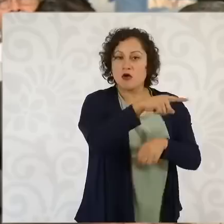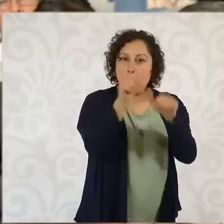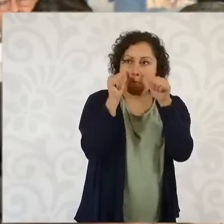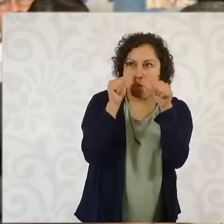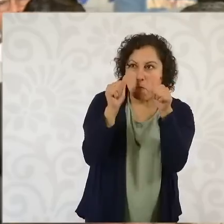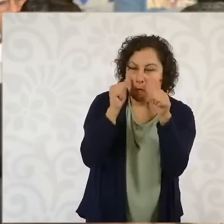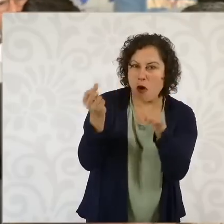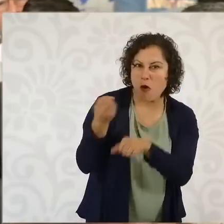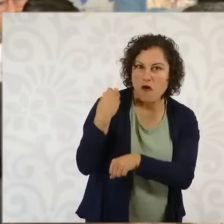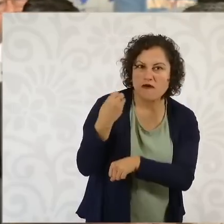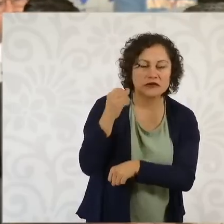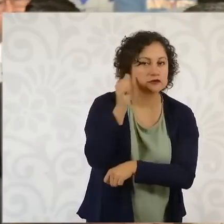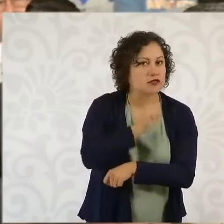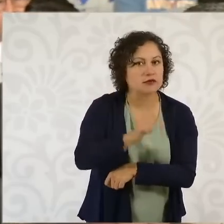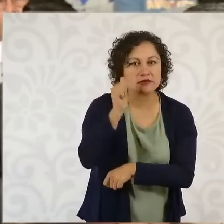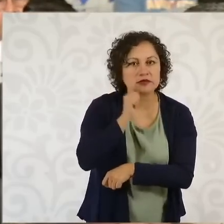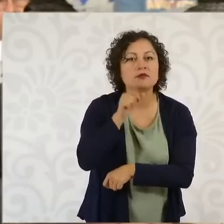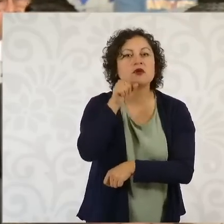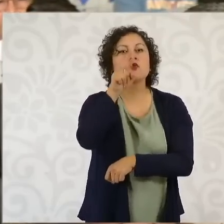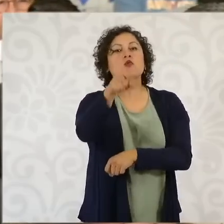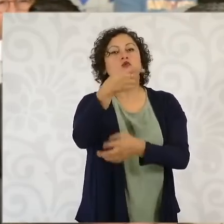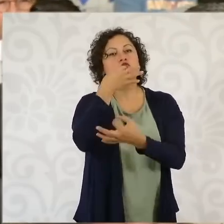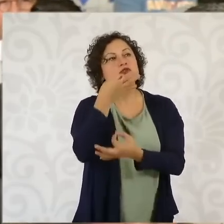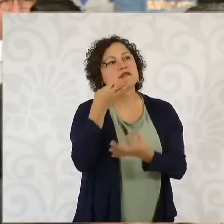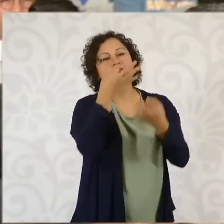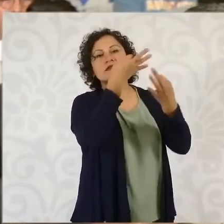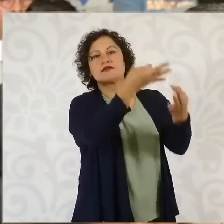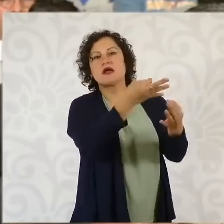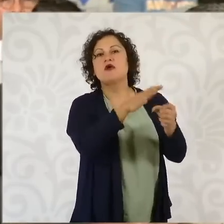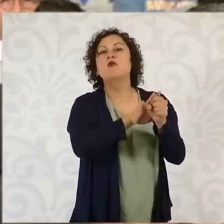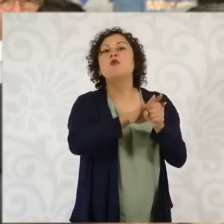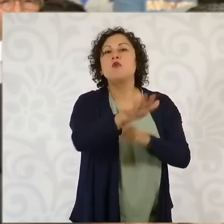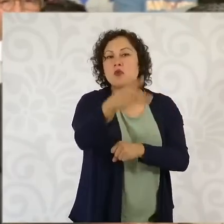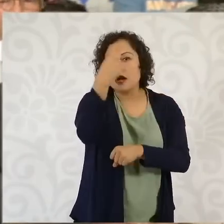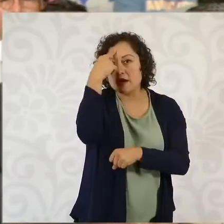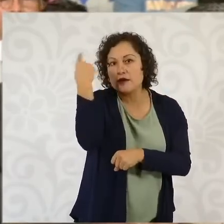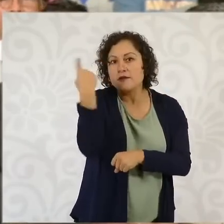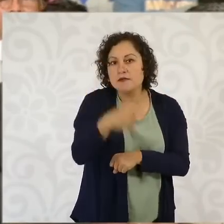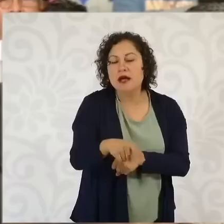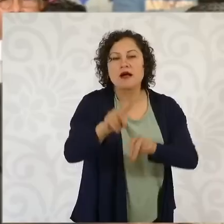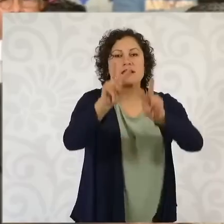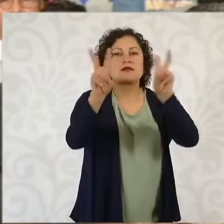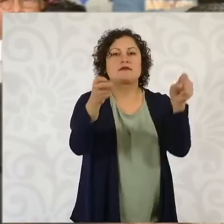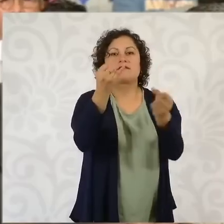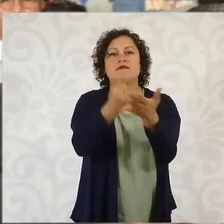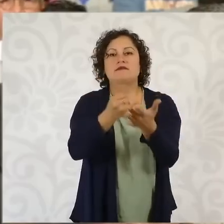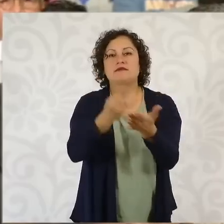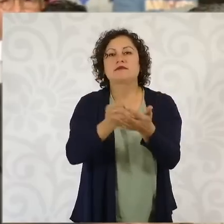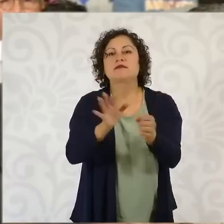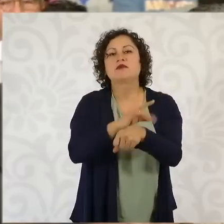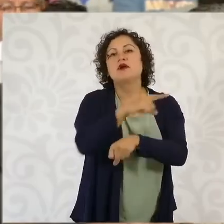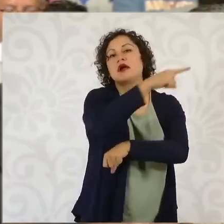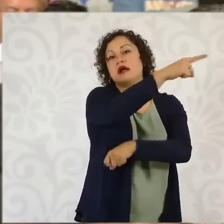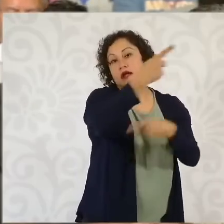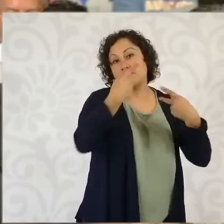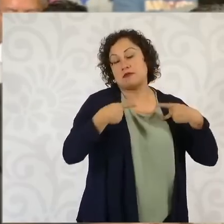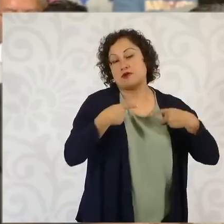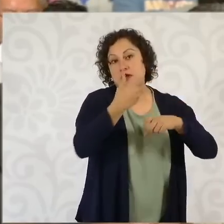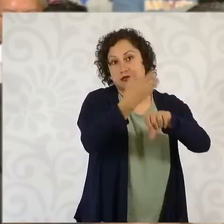mensaje para ellos en torno a los aranceles están esperando a a un a un dicho a un mandato a una